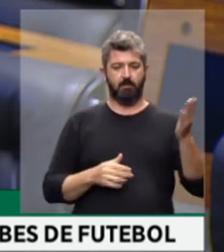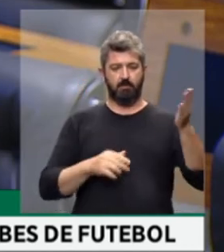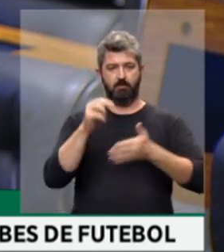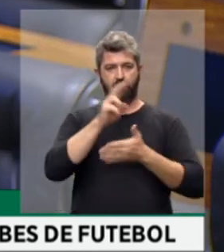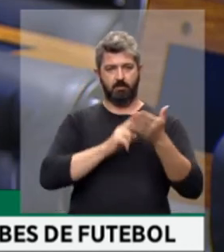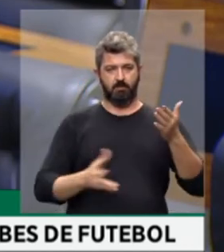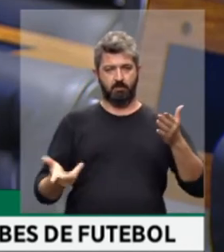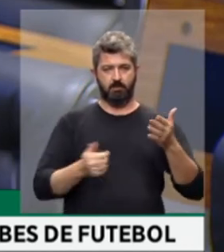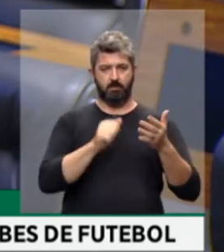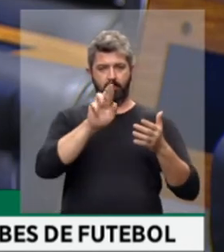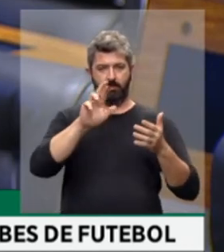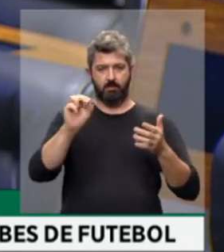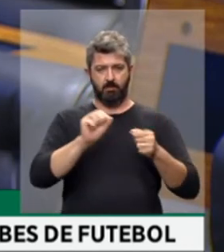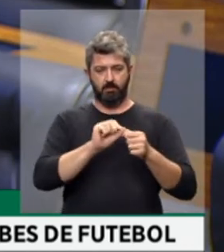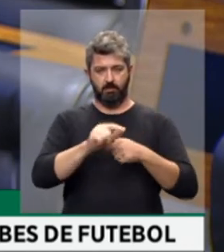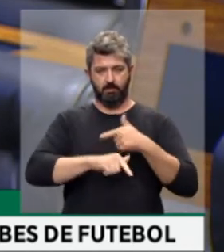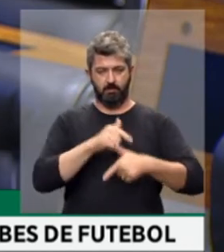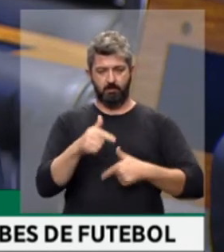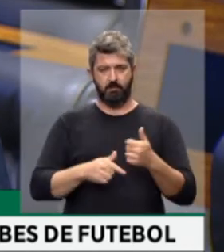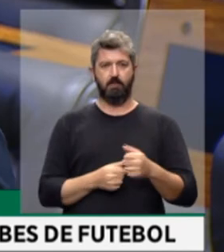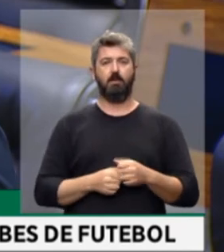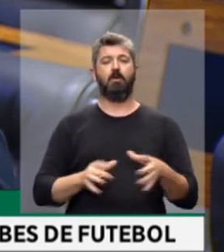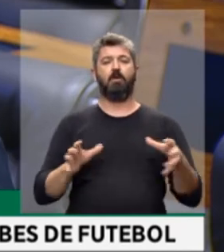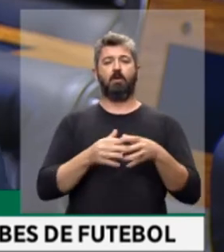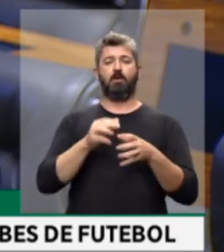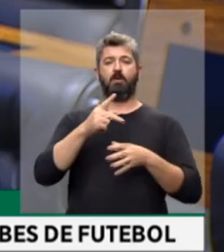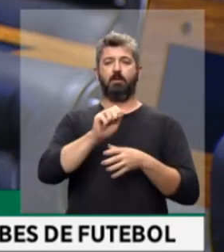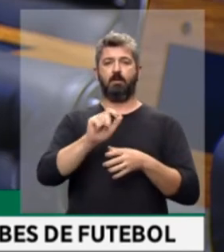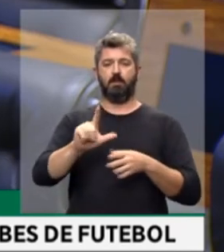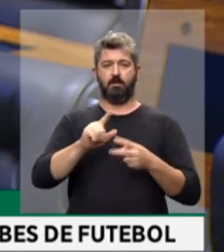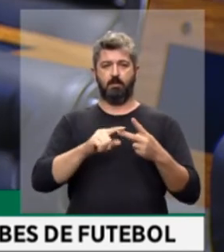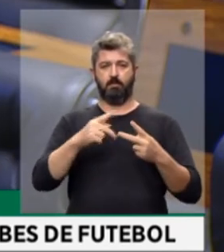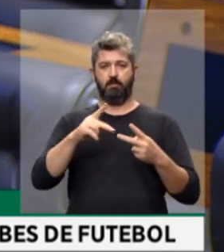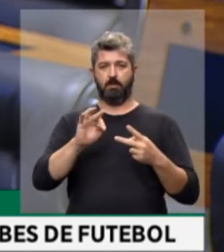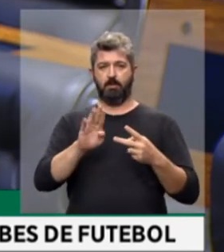[DEPUTADO]: SENHOR PRESIDENTE, AO TEMPO EM QUE PARABENIZAMOS O IMINENTE RELATOR PELO TRABALHO QUE TEM